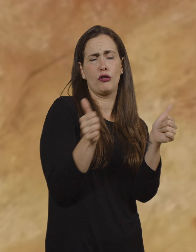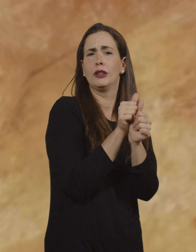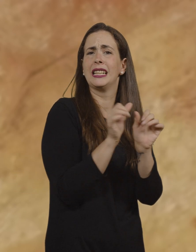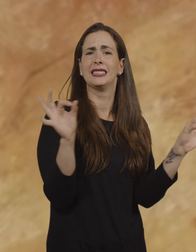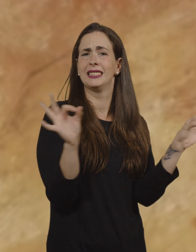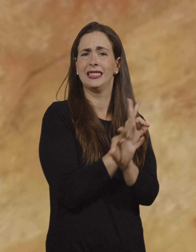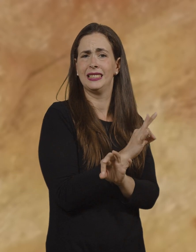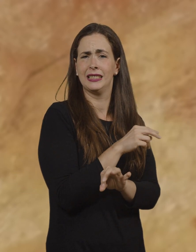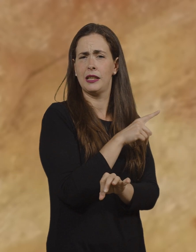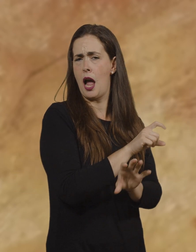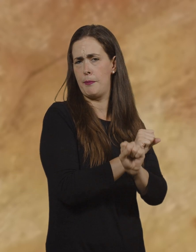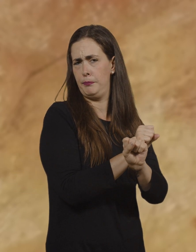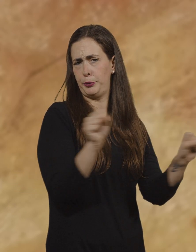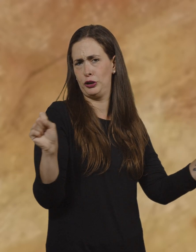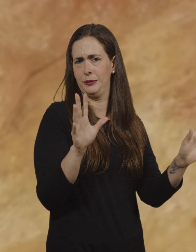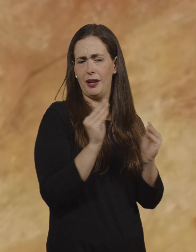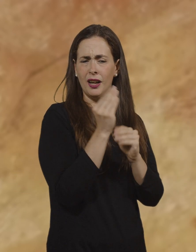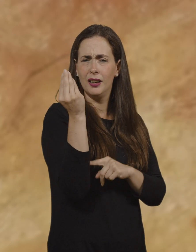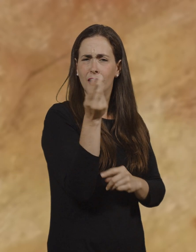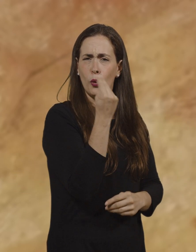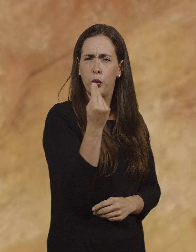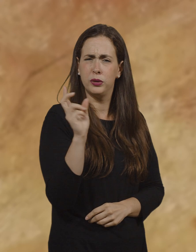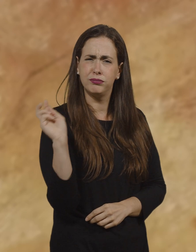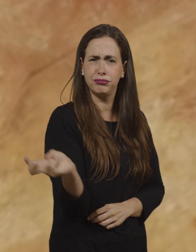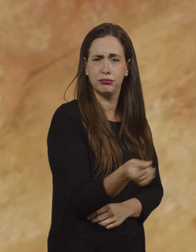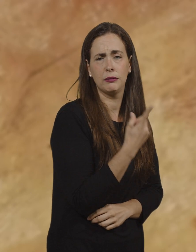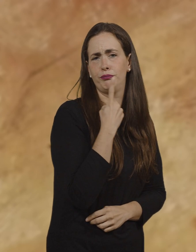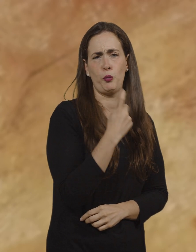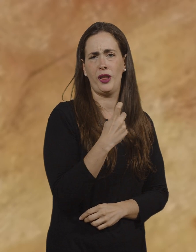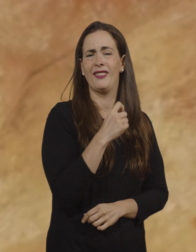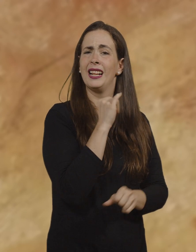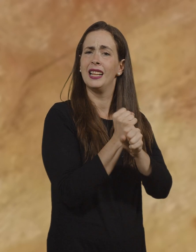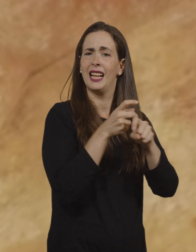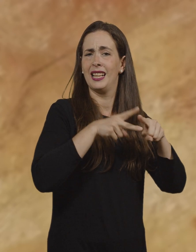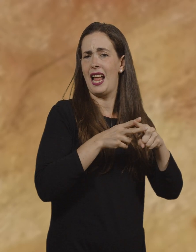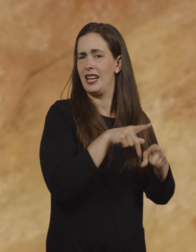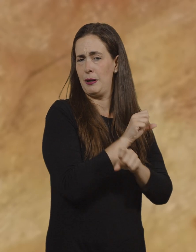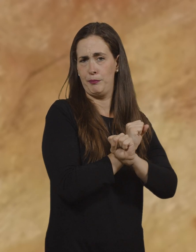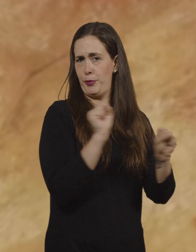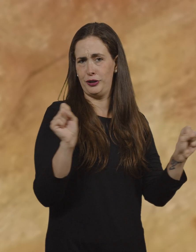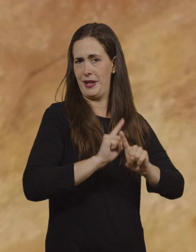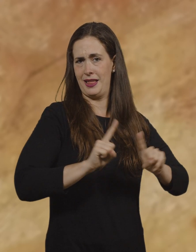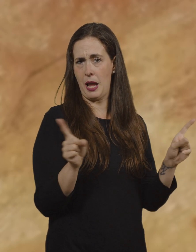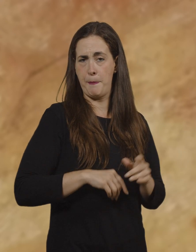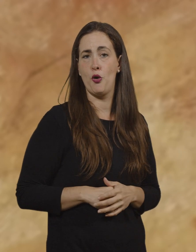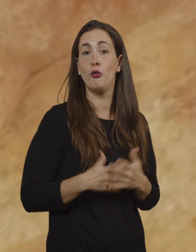sense les persones que van col·laborar i treballar al seu taller.